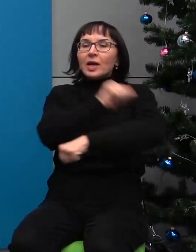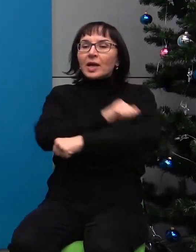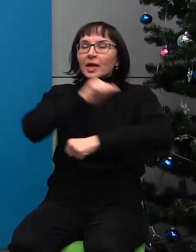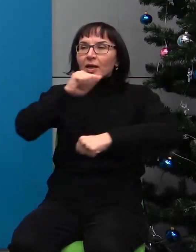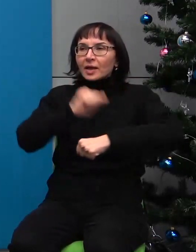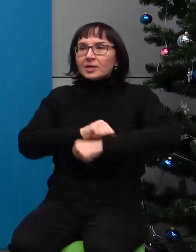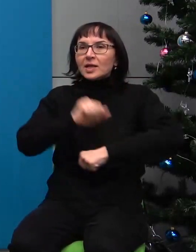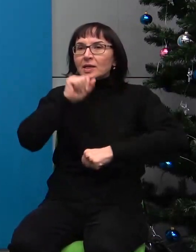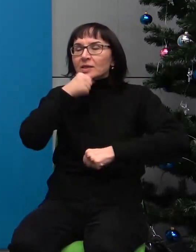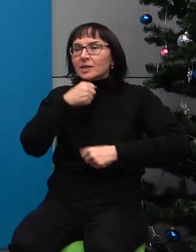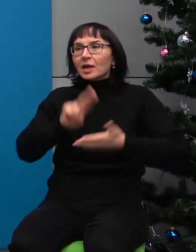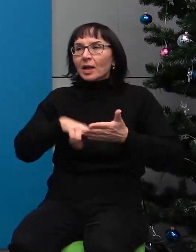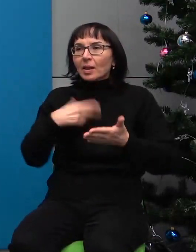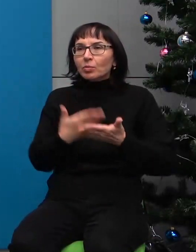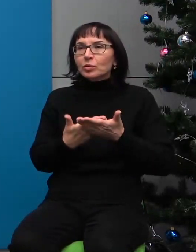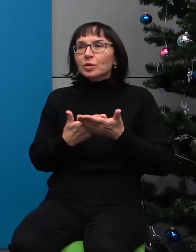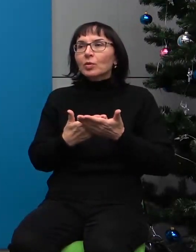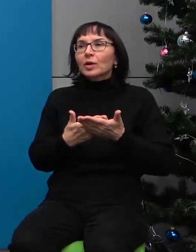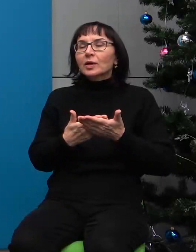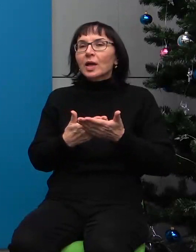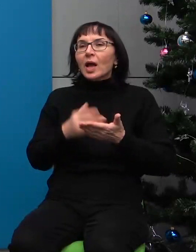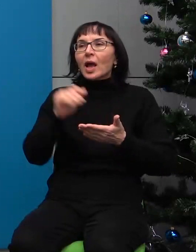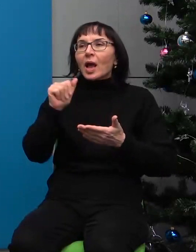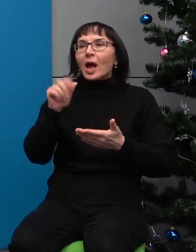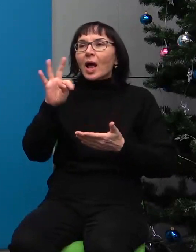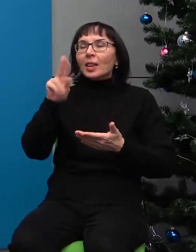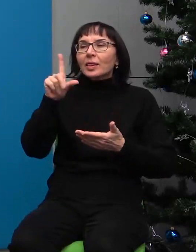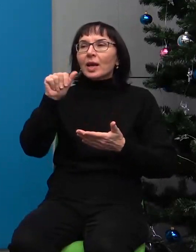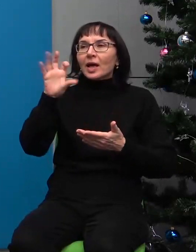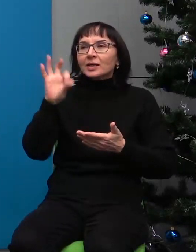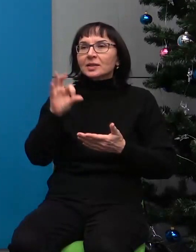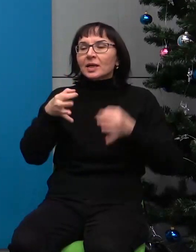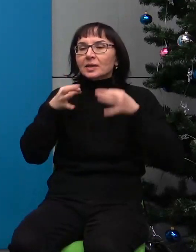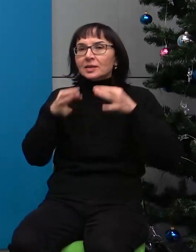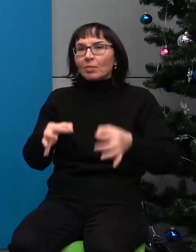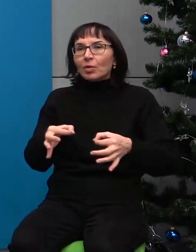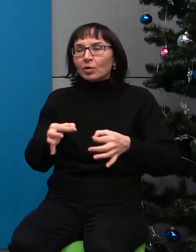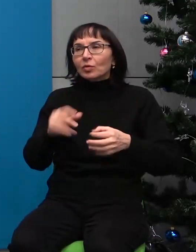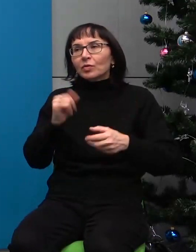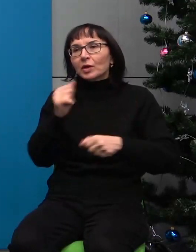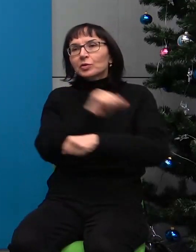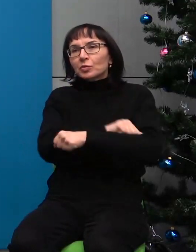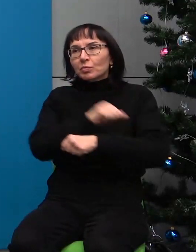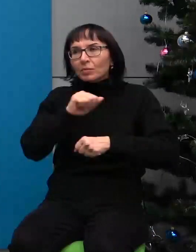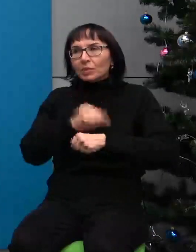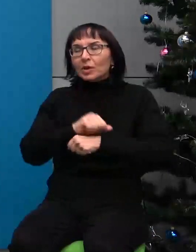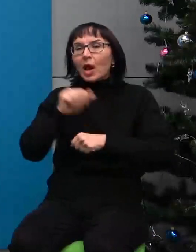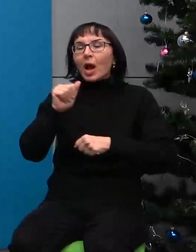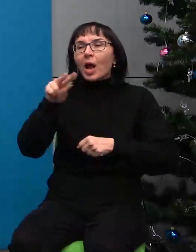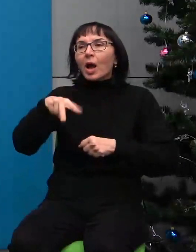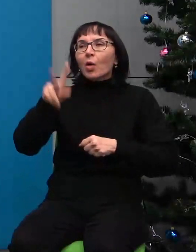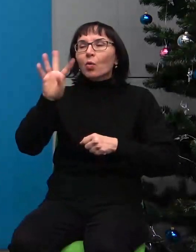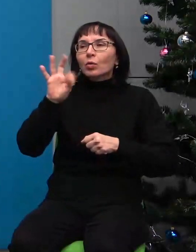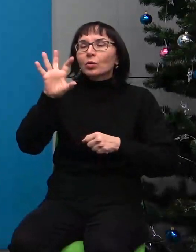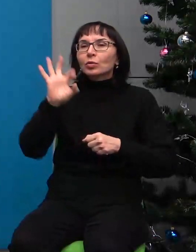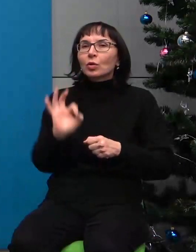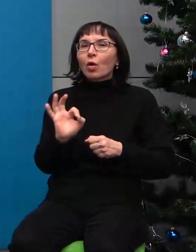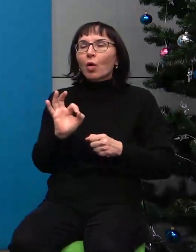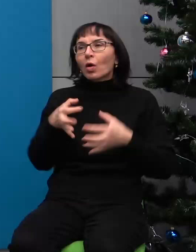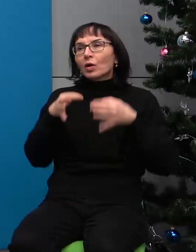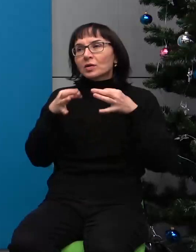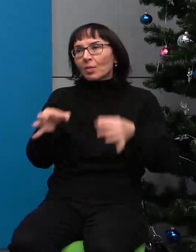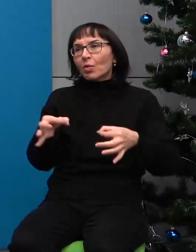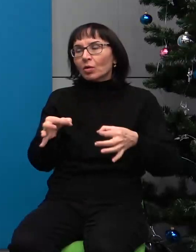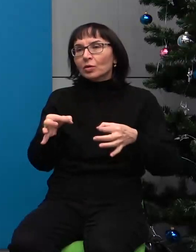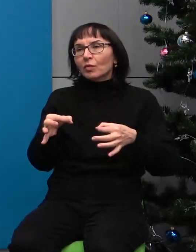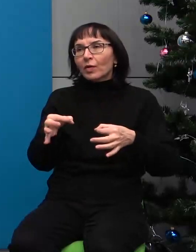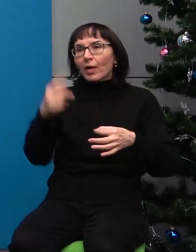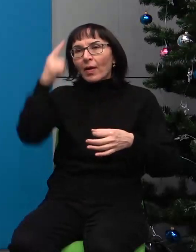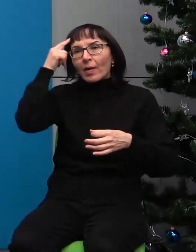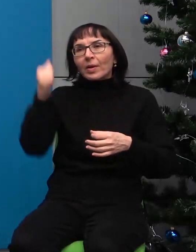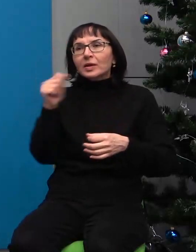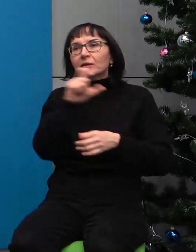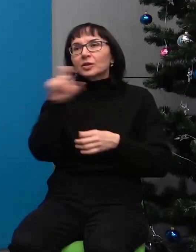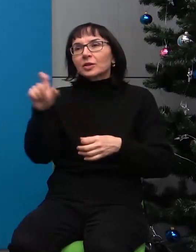na przykład atlasy samochodowe, jakieś magazyny autobild niemieckie i pamiętacie Państwo te czasy jak się prasowały reklamówki,